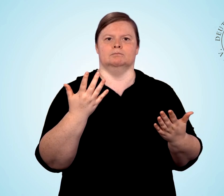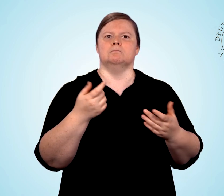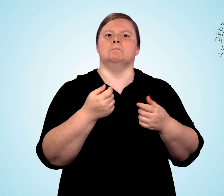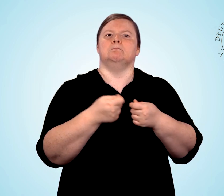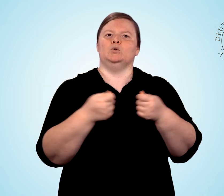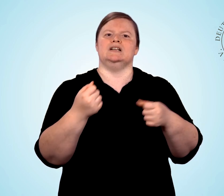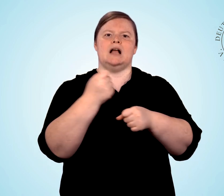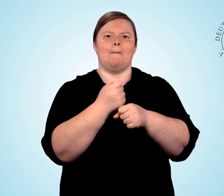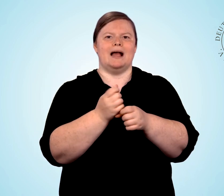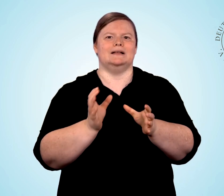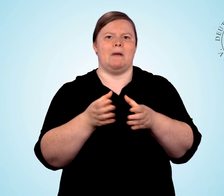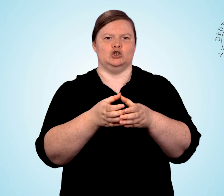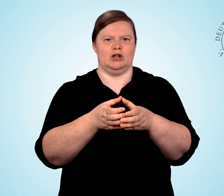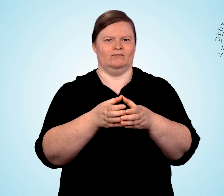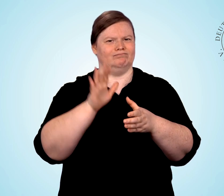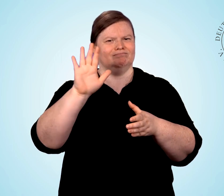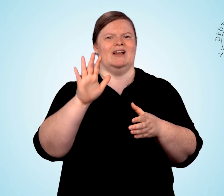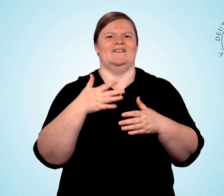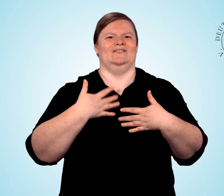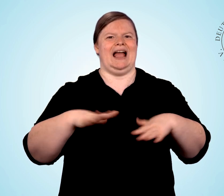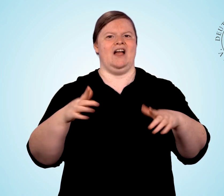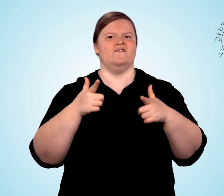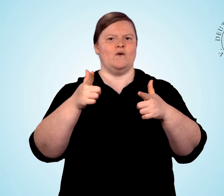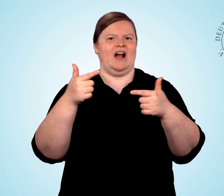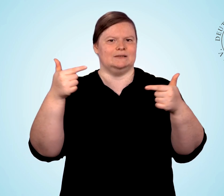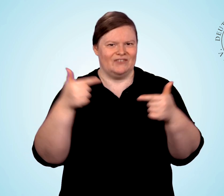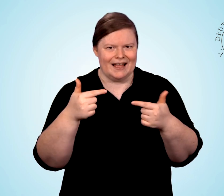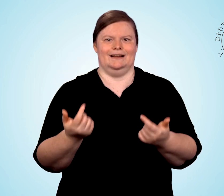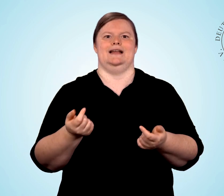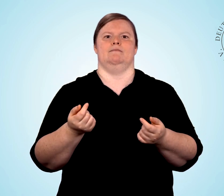Bundesarbeitsgemeinschaft der Freien Wohlfahrtspflege,